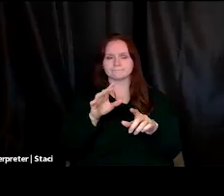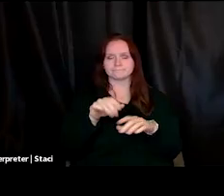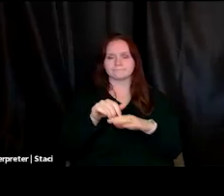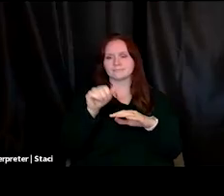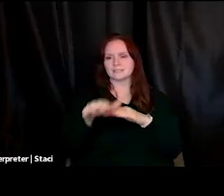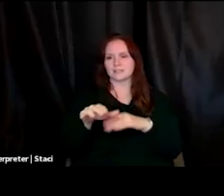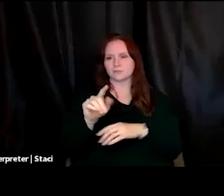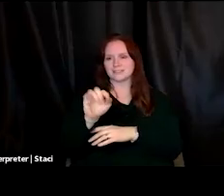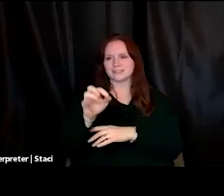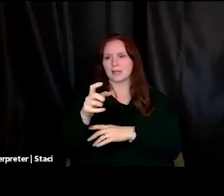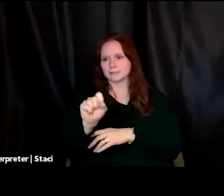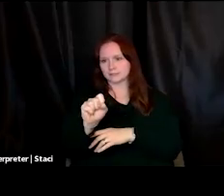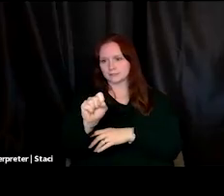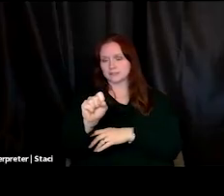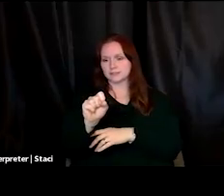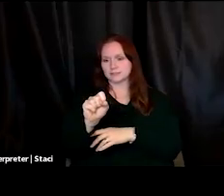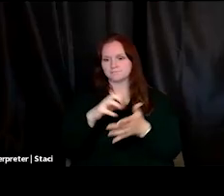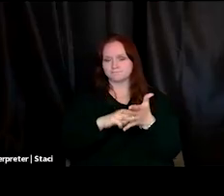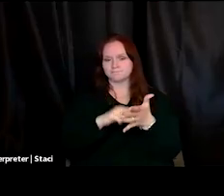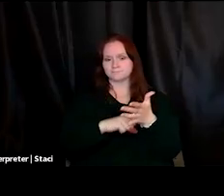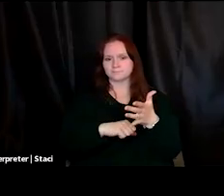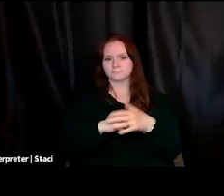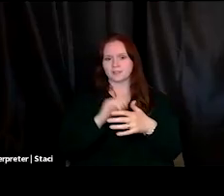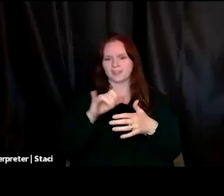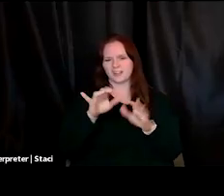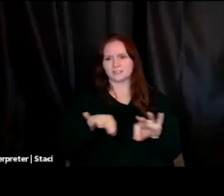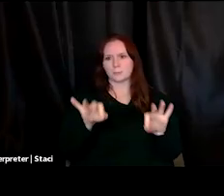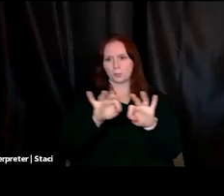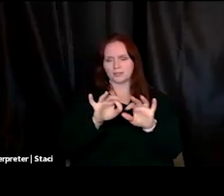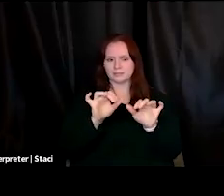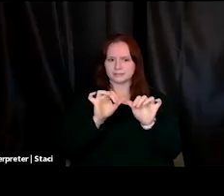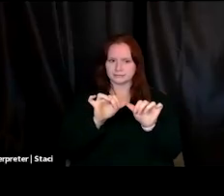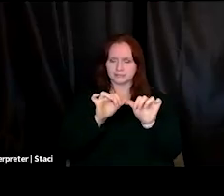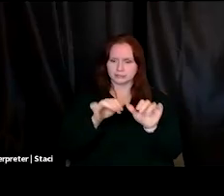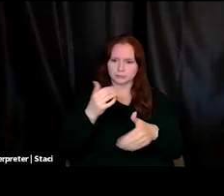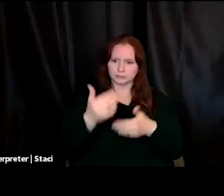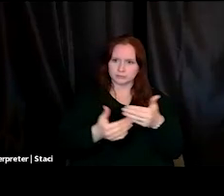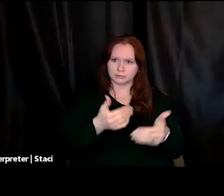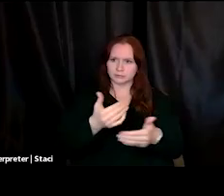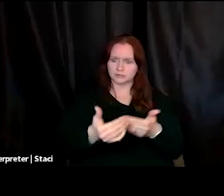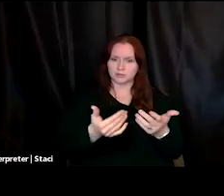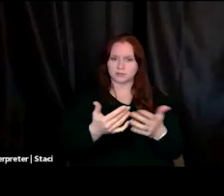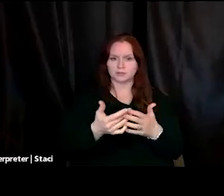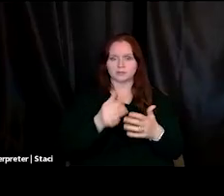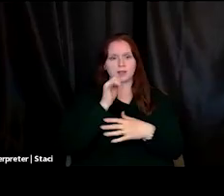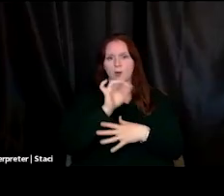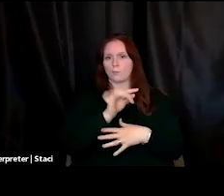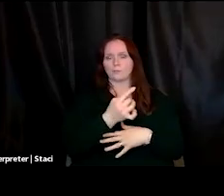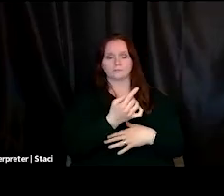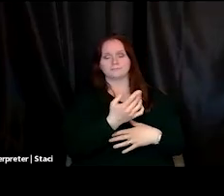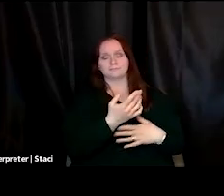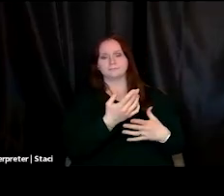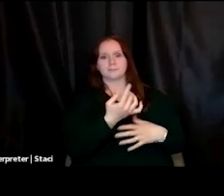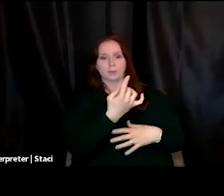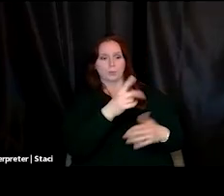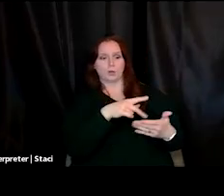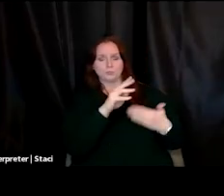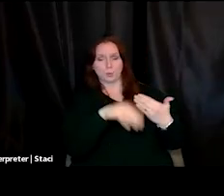que comenzó y terminó en menos de 30 días calendario. También mejora la calidad de la información que nuestros trabajadores